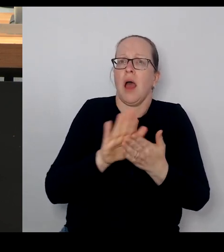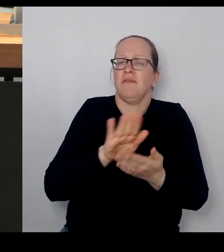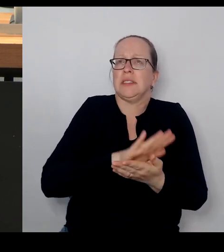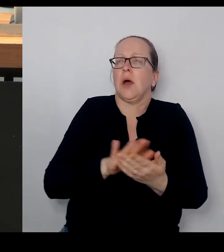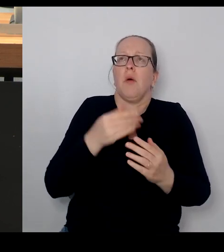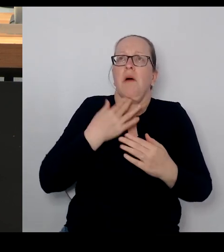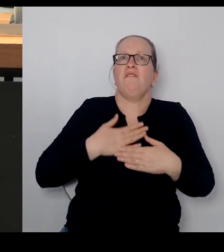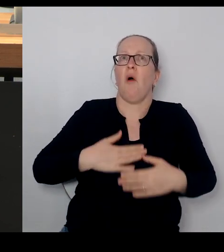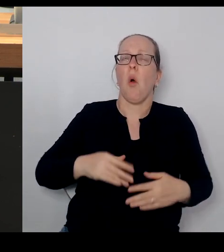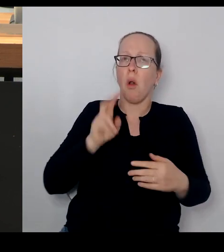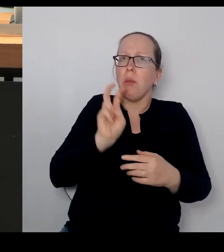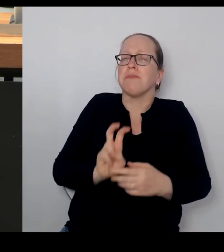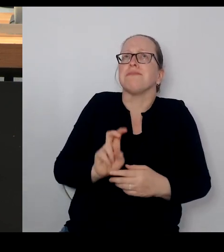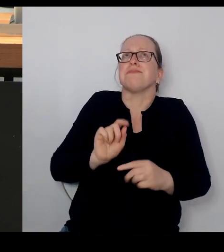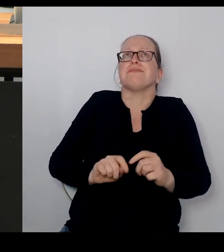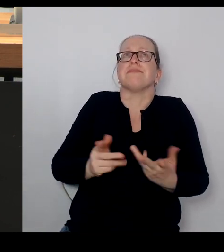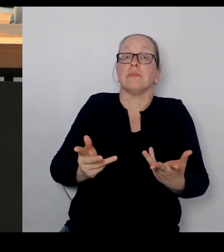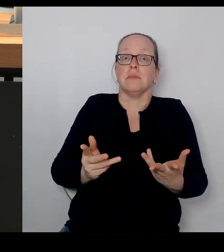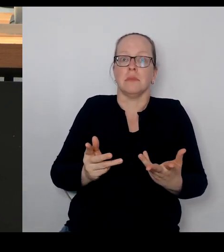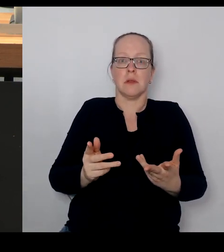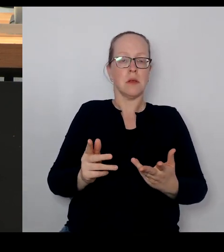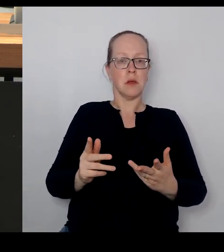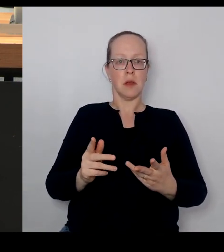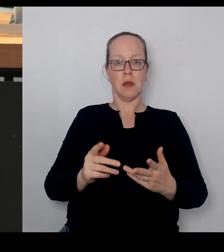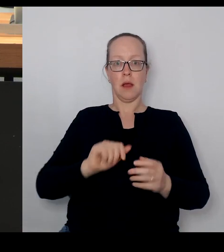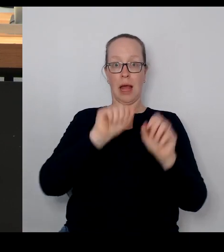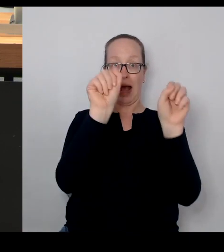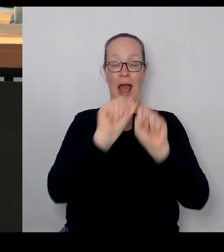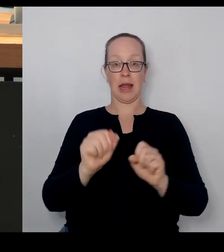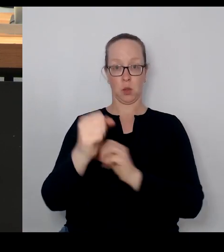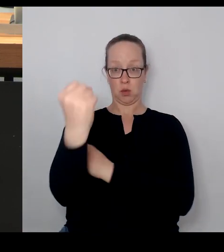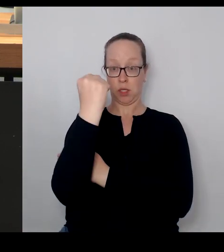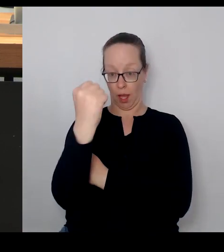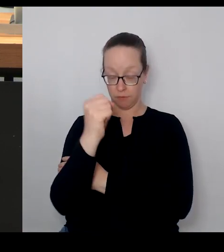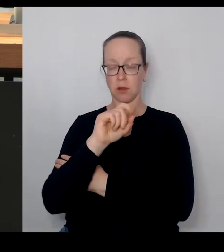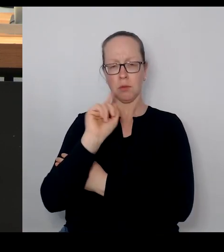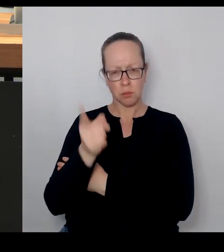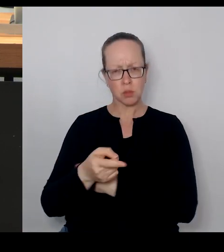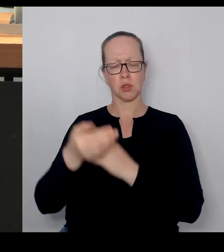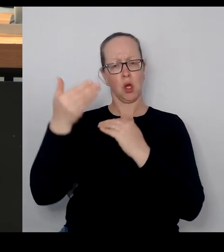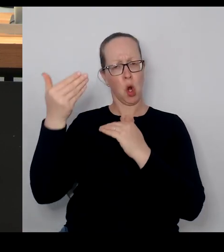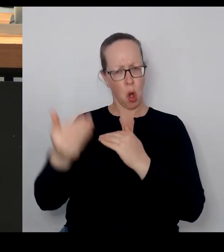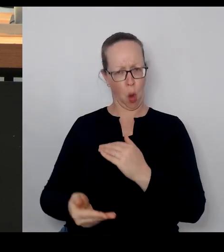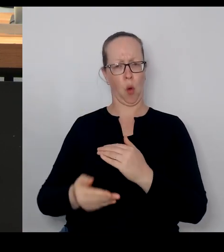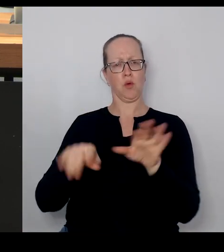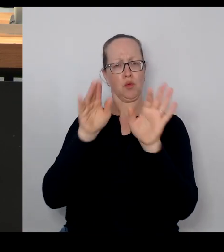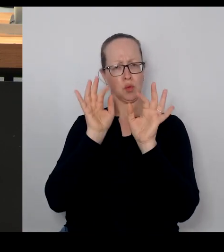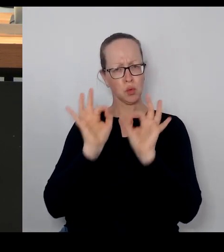haben und anständige Arbeitsbedingungen. Und wir sind es auch den Lehrkräften schuldig, dass sie nicht im Dreck arbeiten müssen.